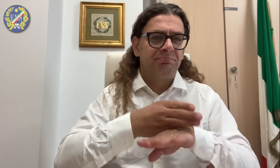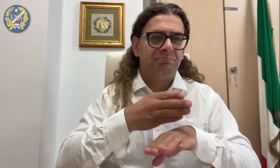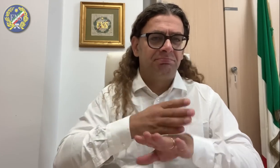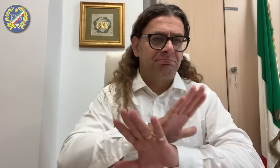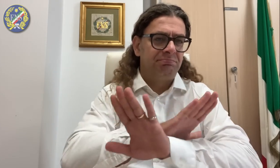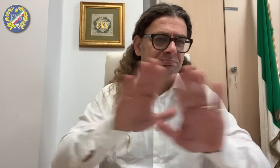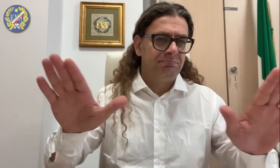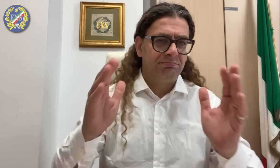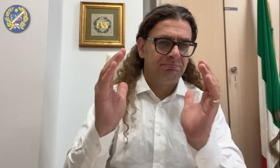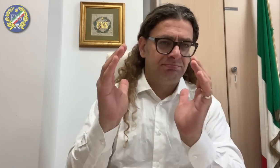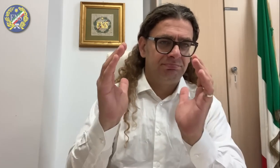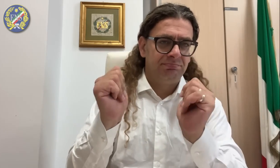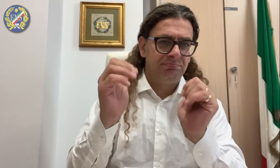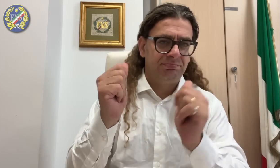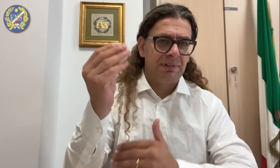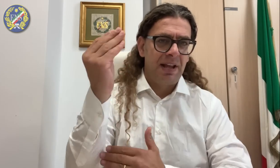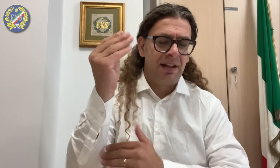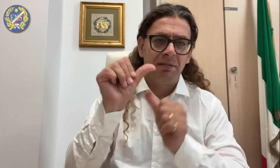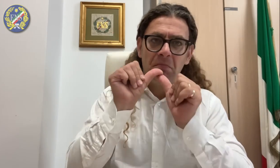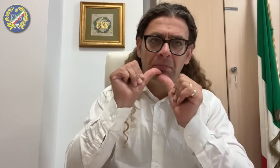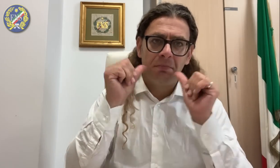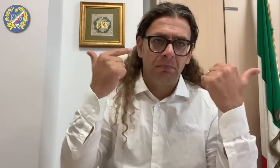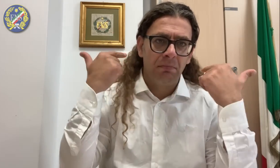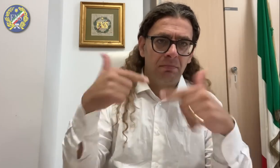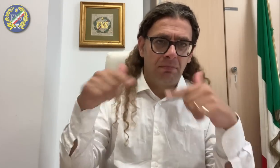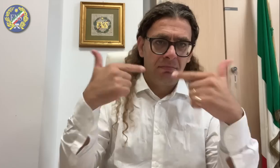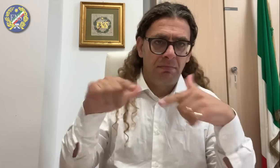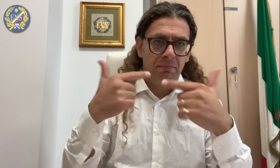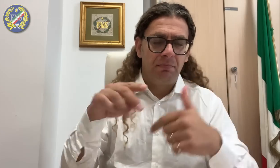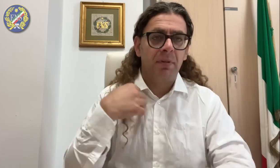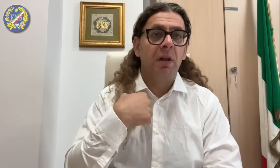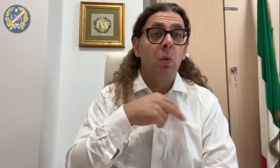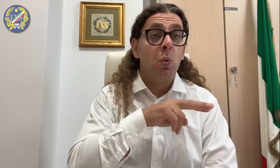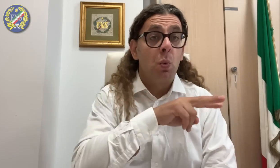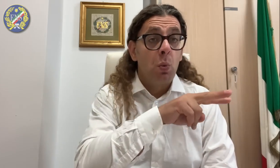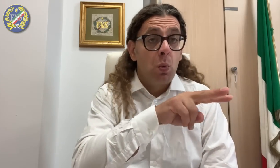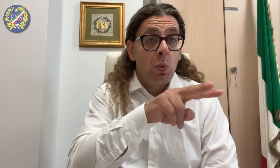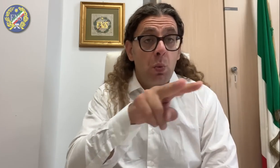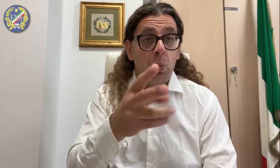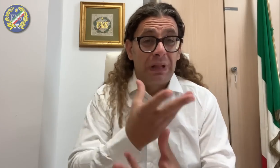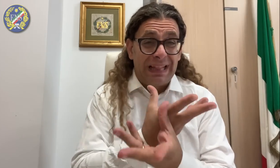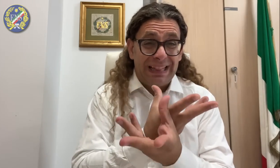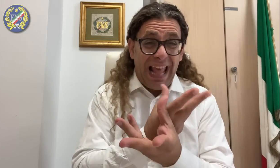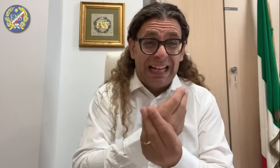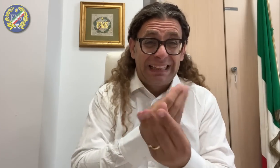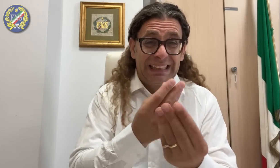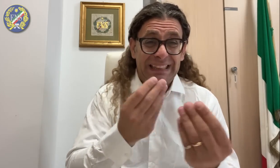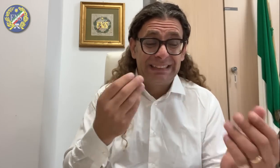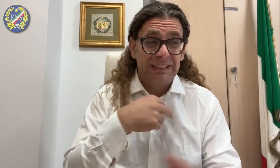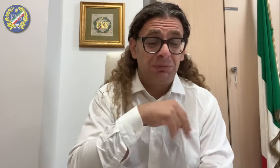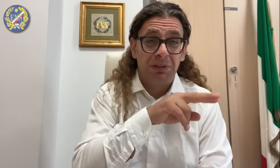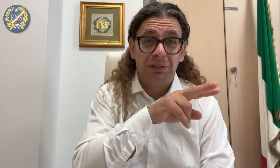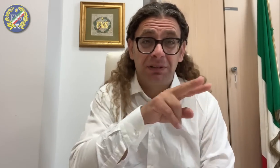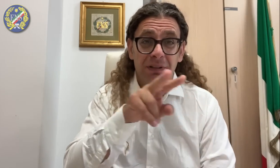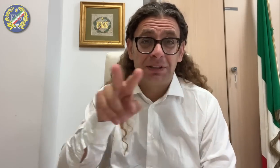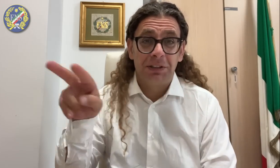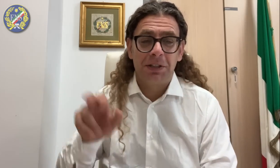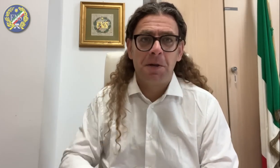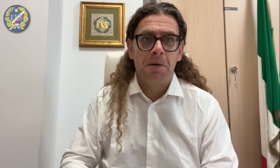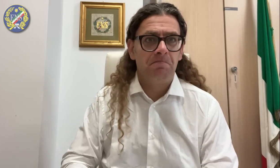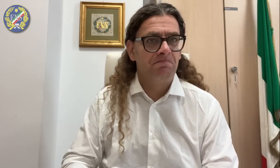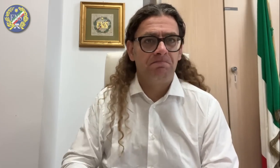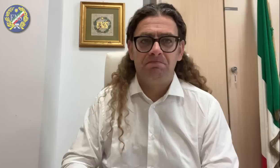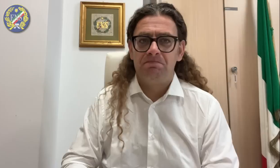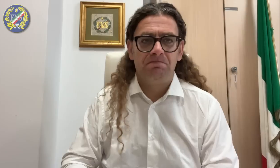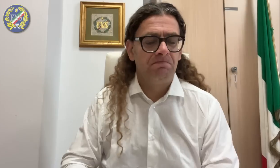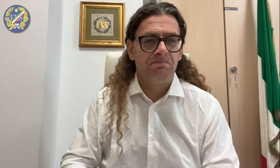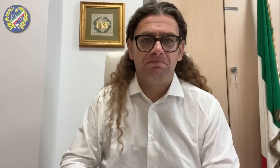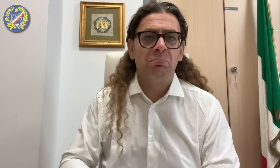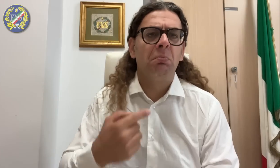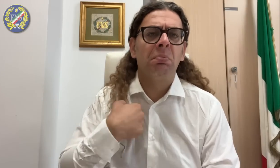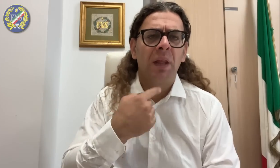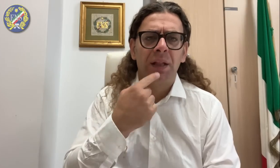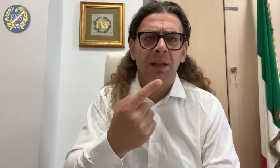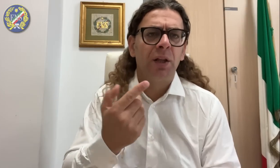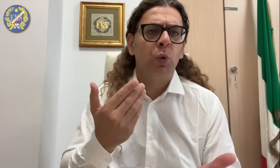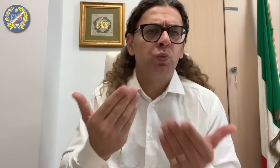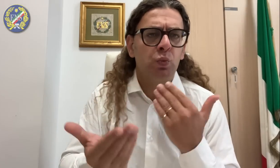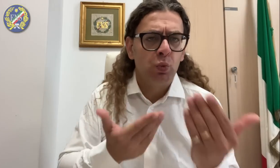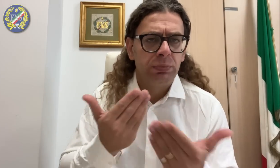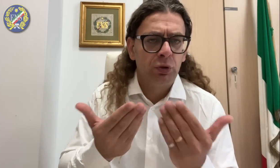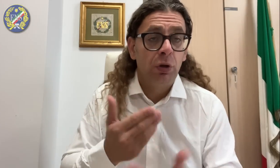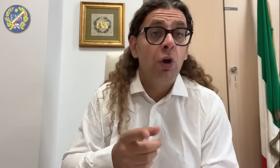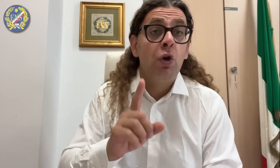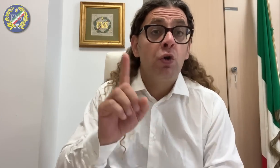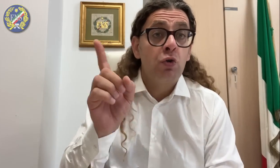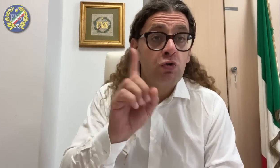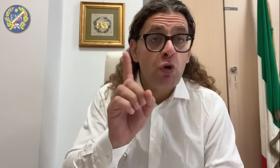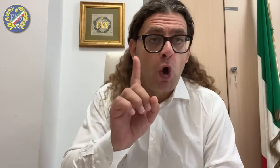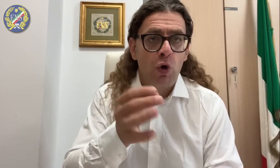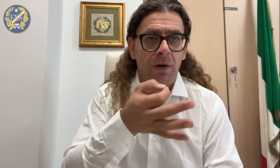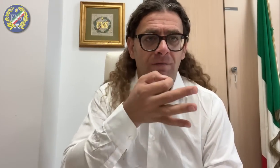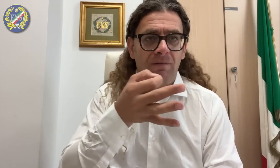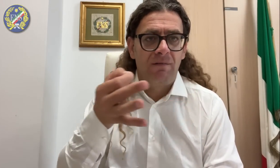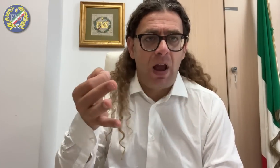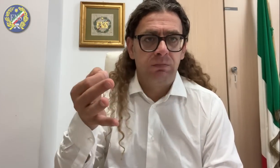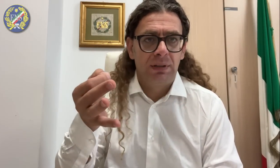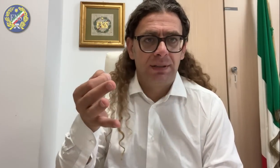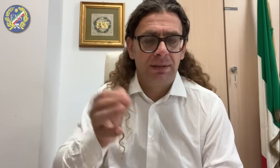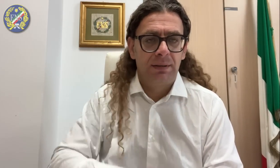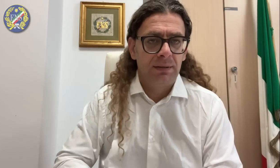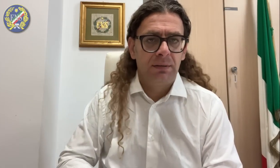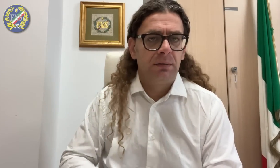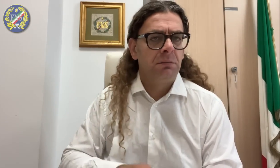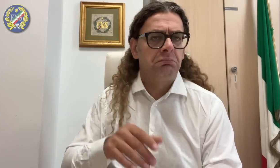persone che hanno revocato l’iscrizione all’ENS perché sostengono di non sentirsi rappresentati. Lo dico chiaramente, non va bene!